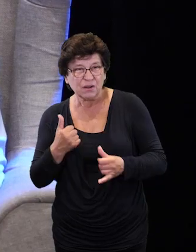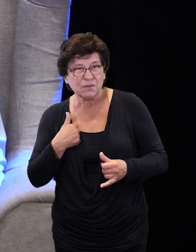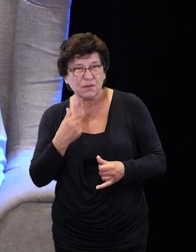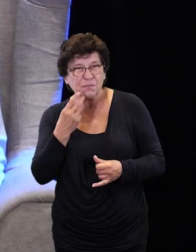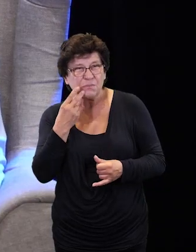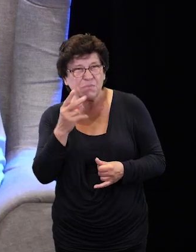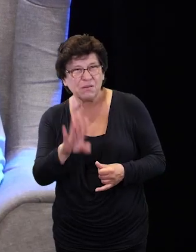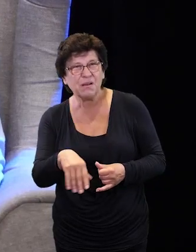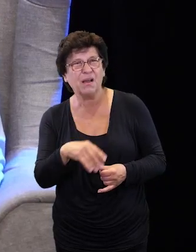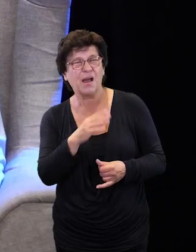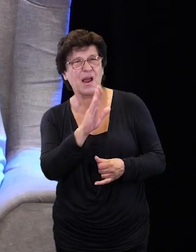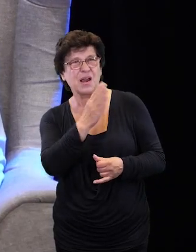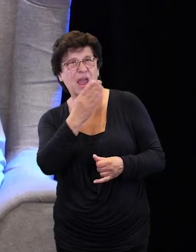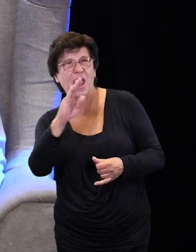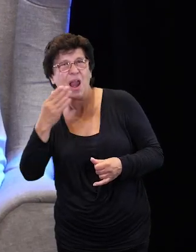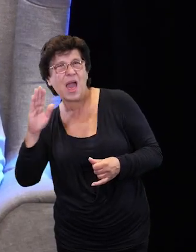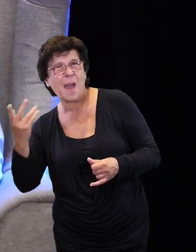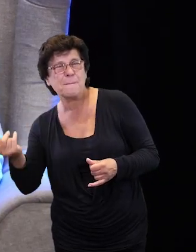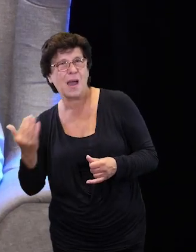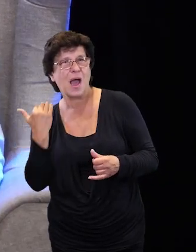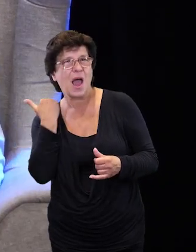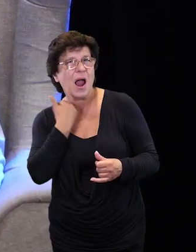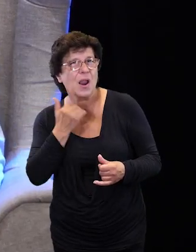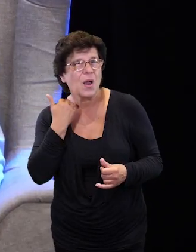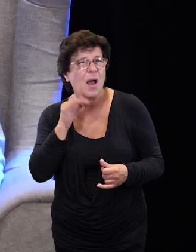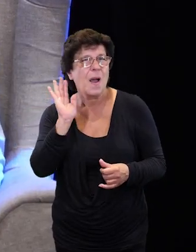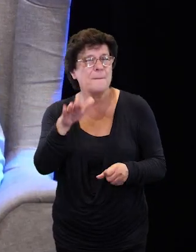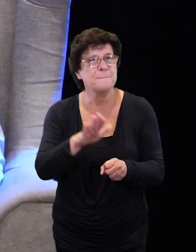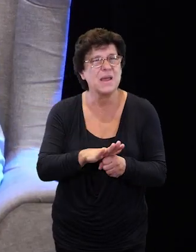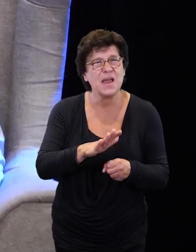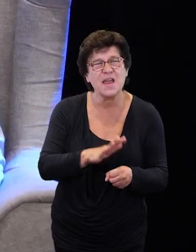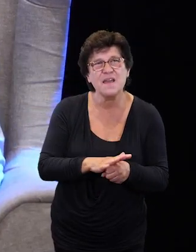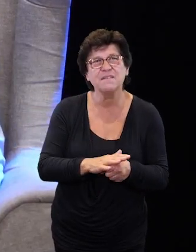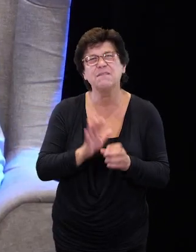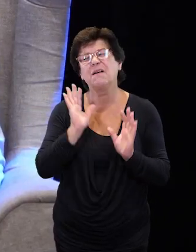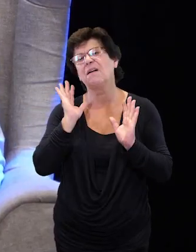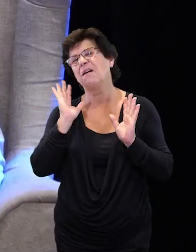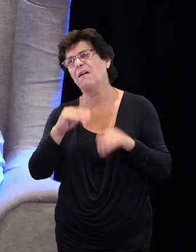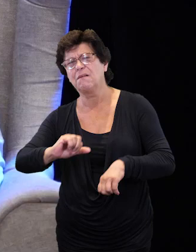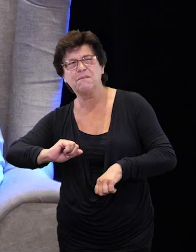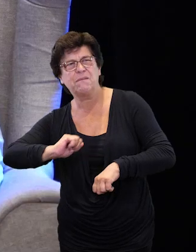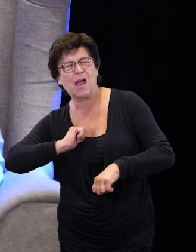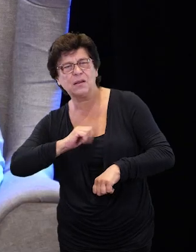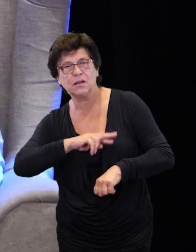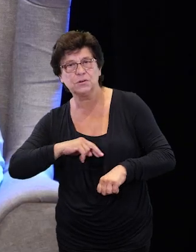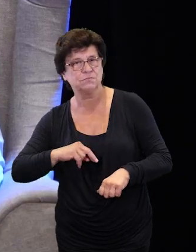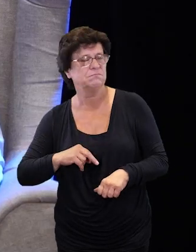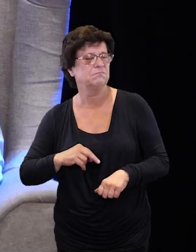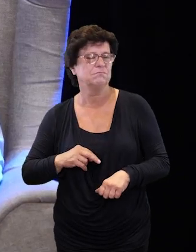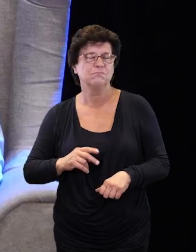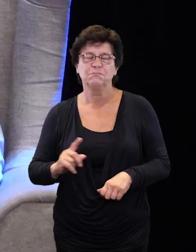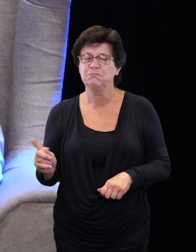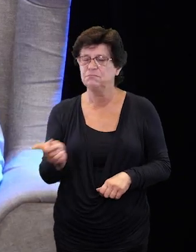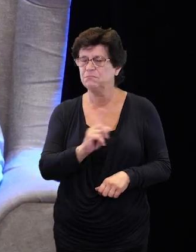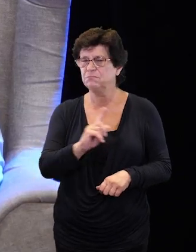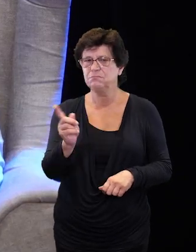nie, bo oni są sławni, tam mogą pokazywać, że to piwko czy ta wódeczka to jest fajna rzecz, no to sorry, to co my robimy?